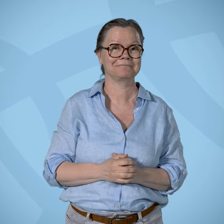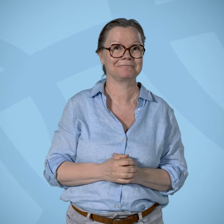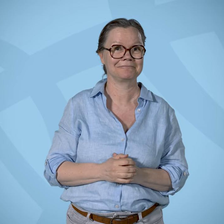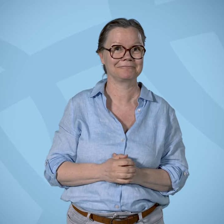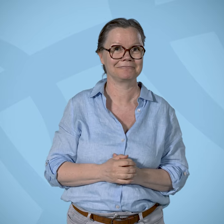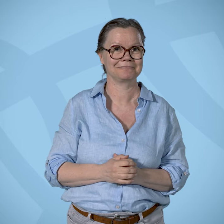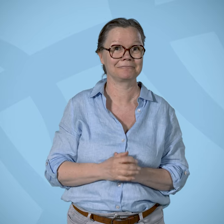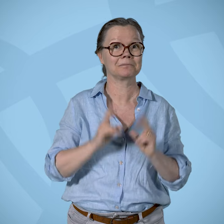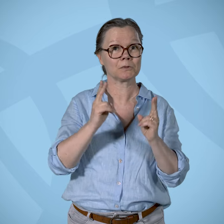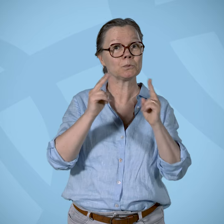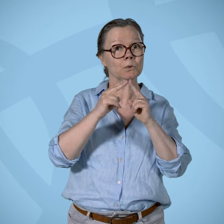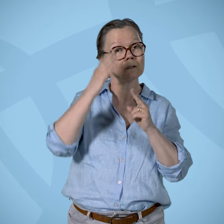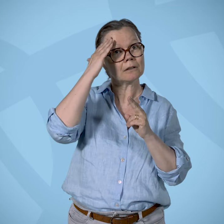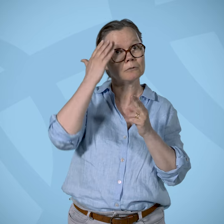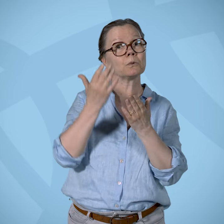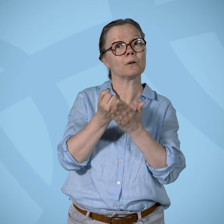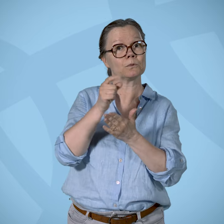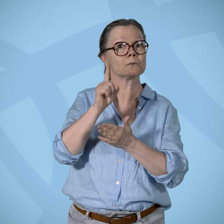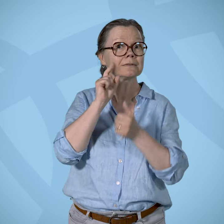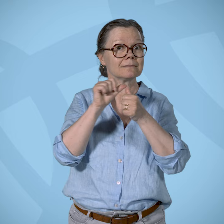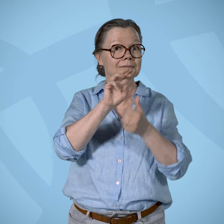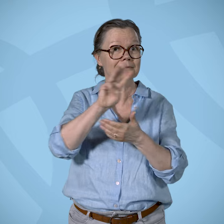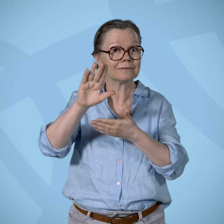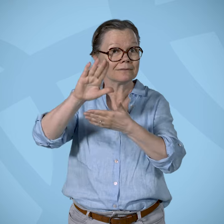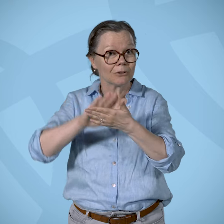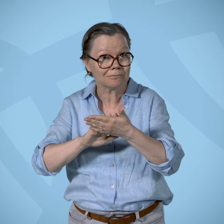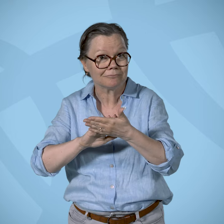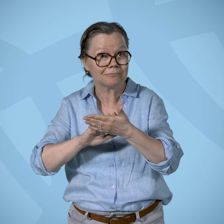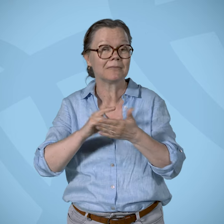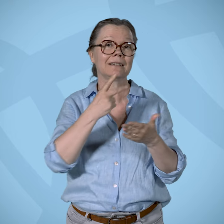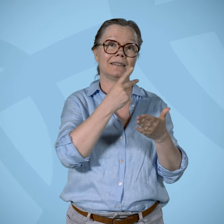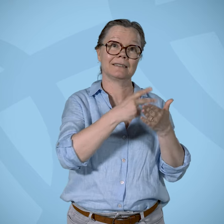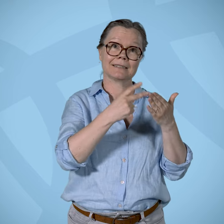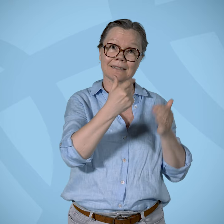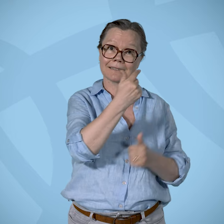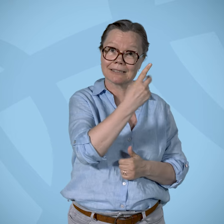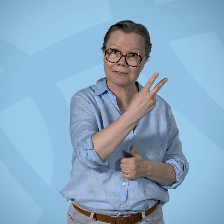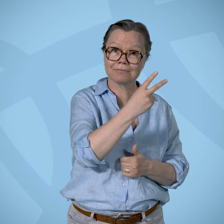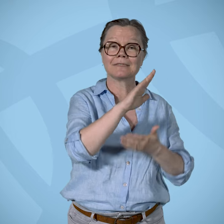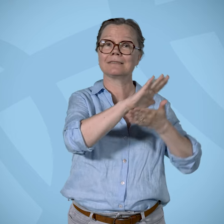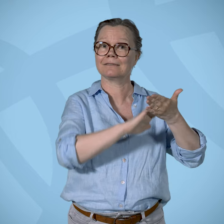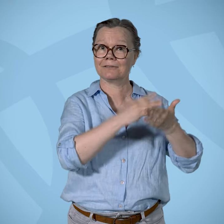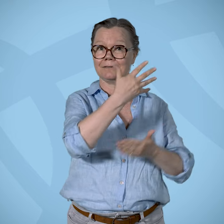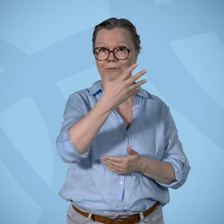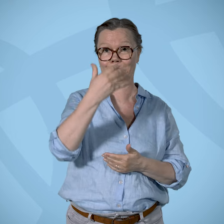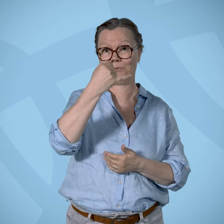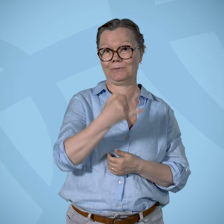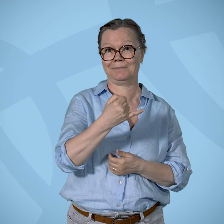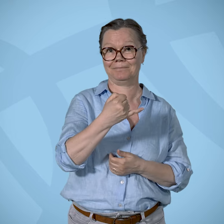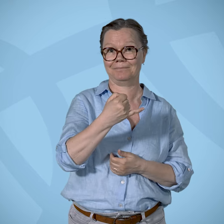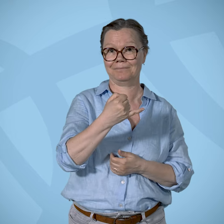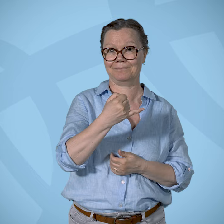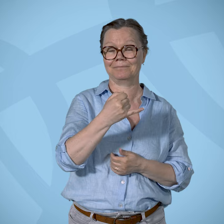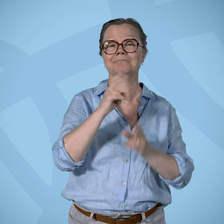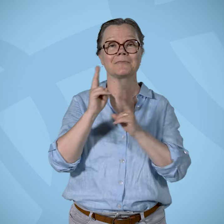Yhteystiedot löytyvät Kuurojen Liiton verkkosivujen lisäksi Teksti-TV:stä sivulta 560.